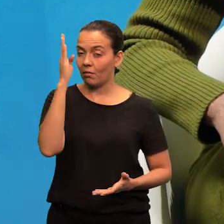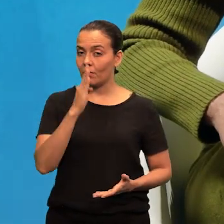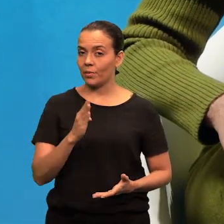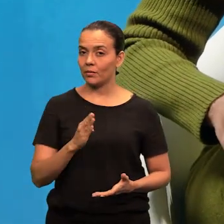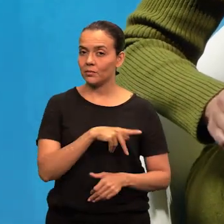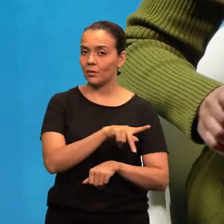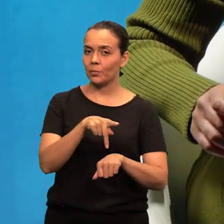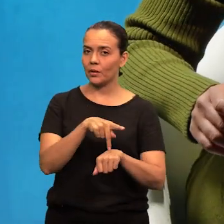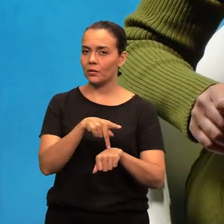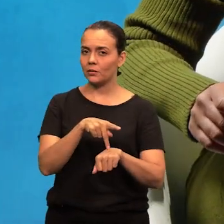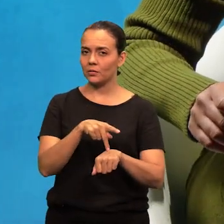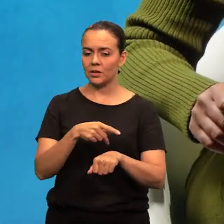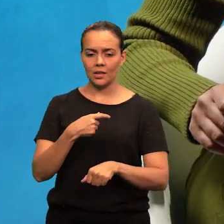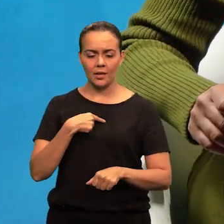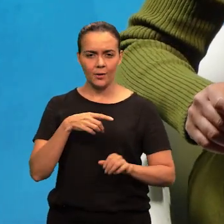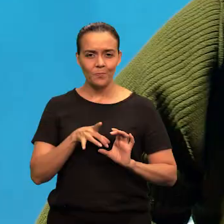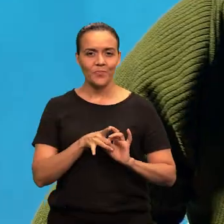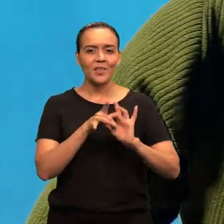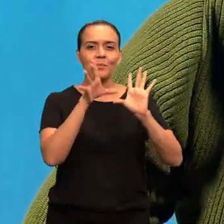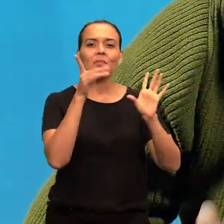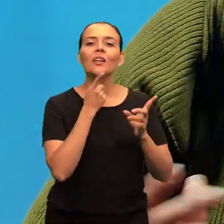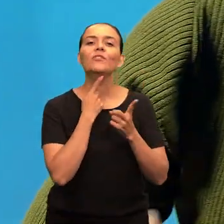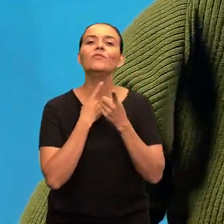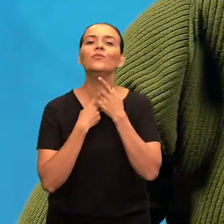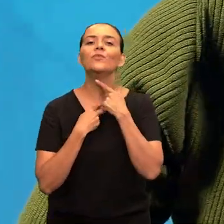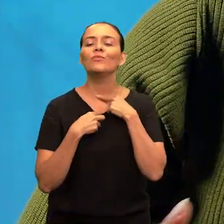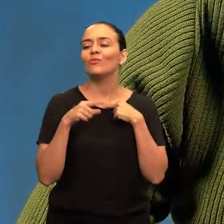de liberdade das minhas escolhas, dos meus desejos,